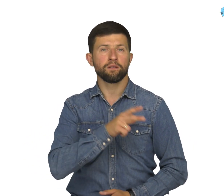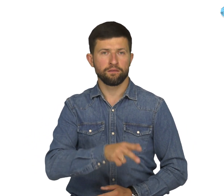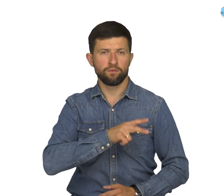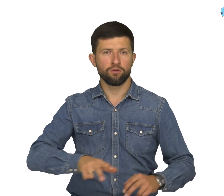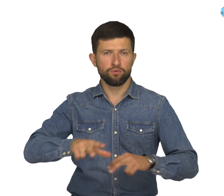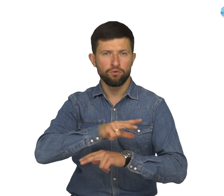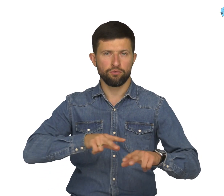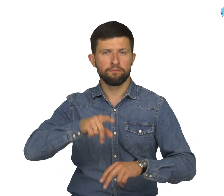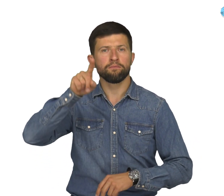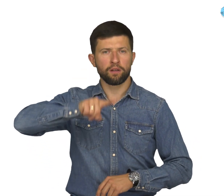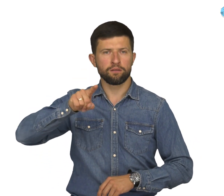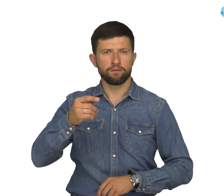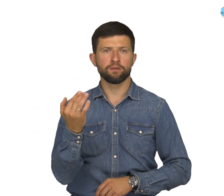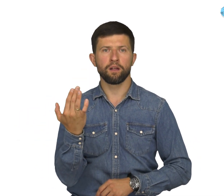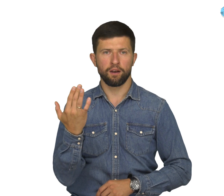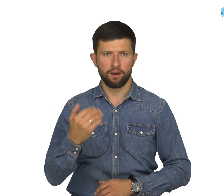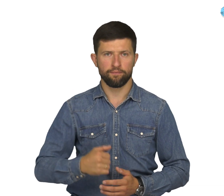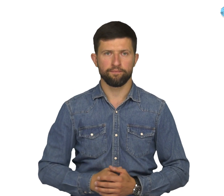Wysokość zasiłku rodzinnego wynosi miesięcznie: